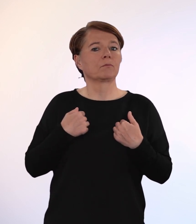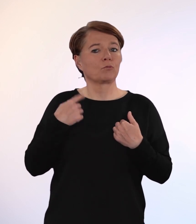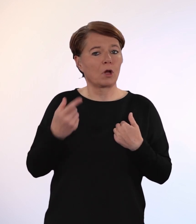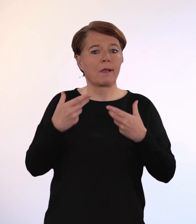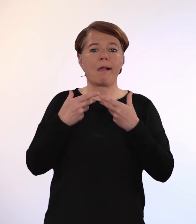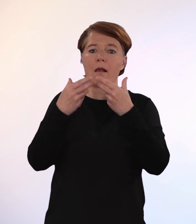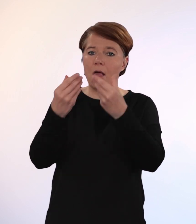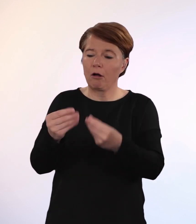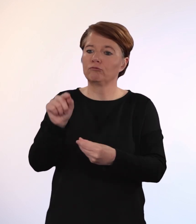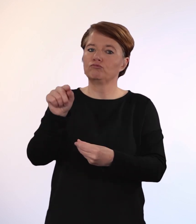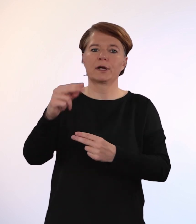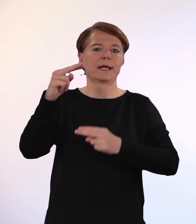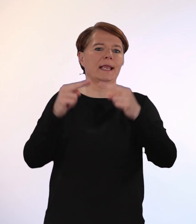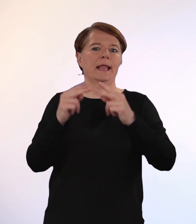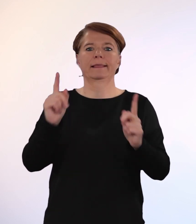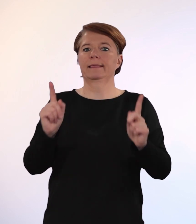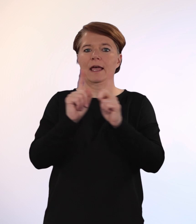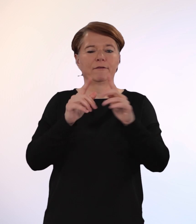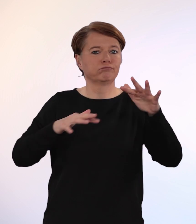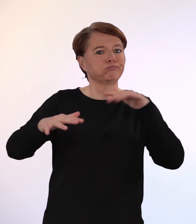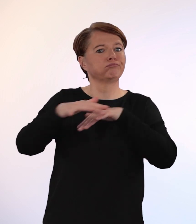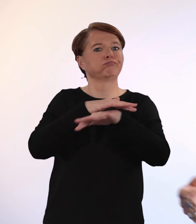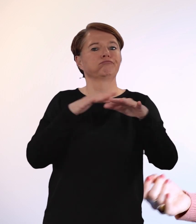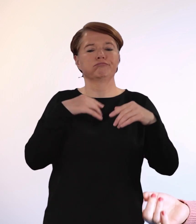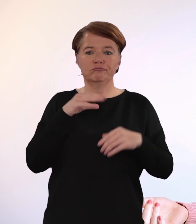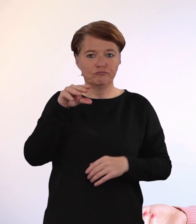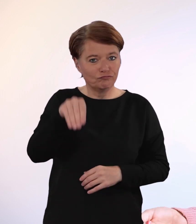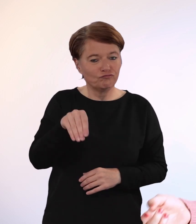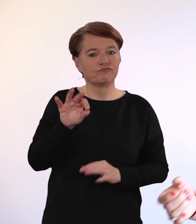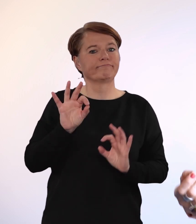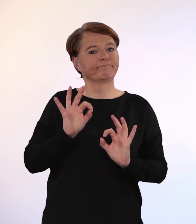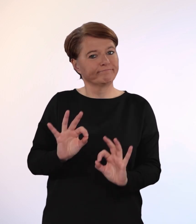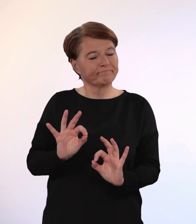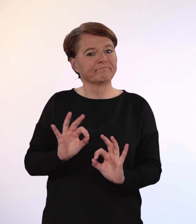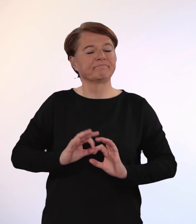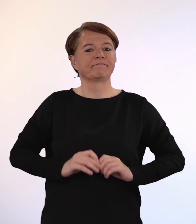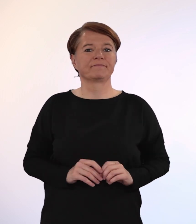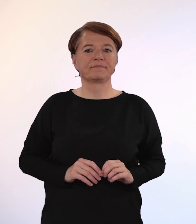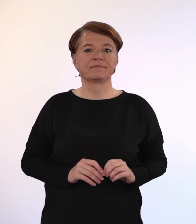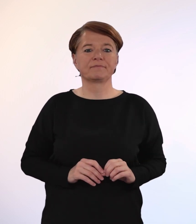und wurde auch eingeladen zu einem Kennenlernen-Treffen.